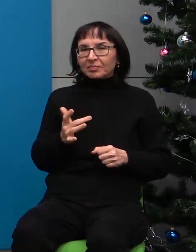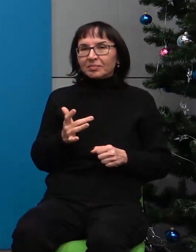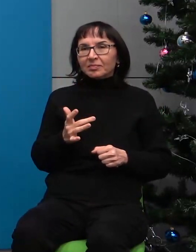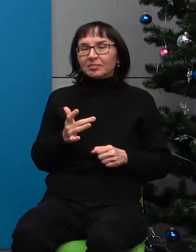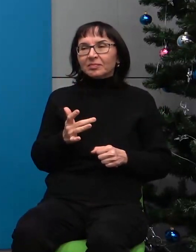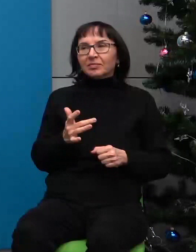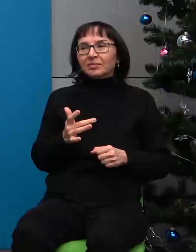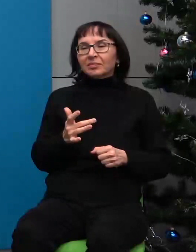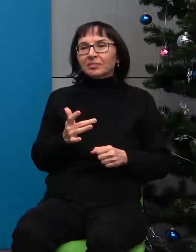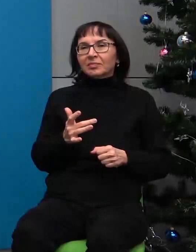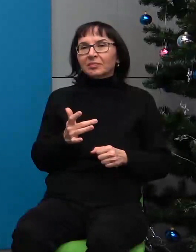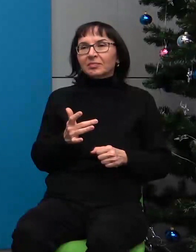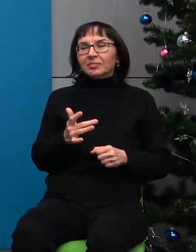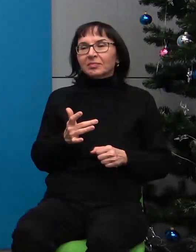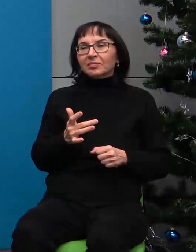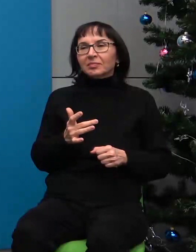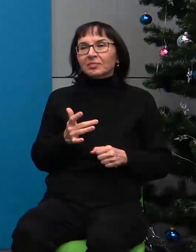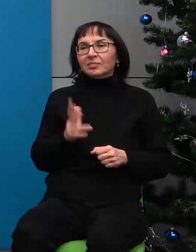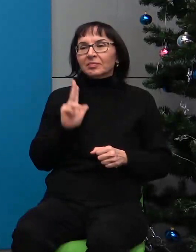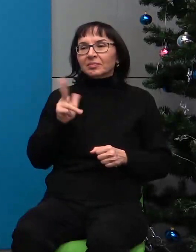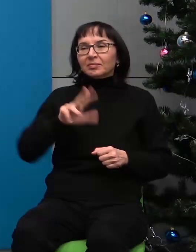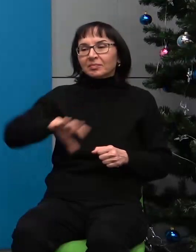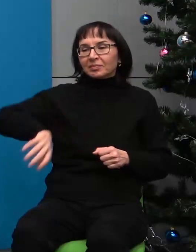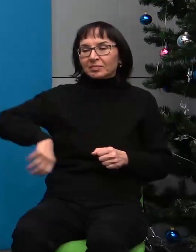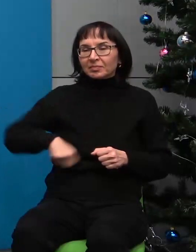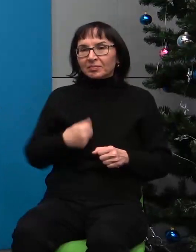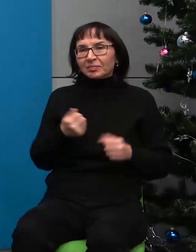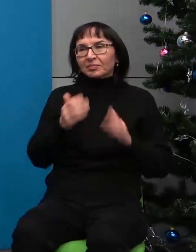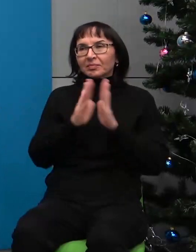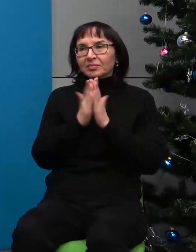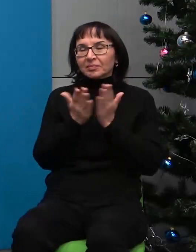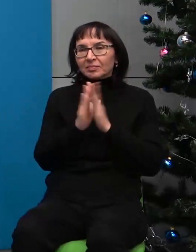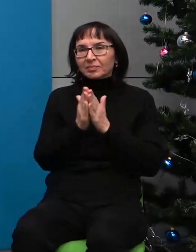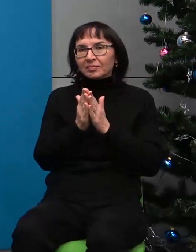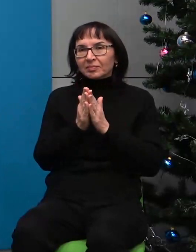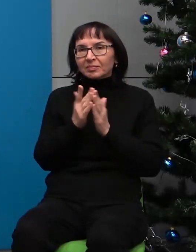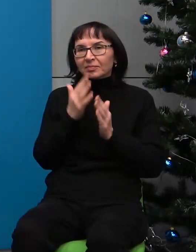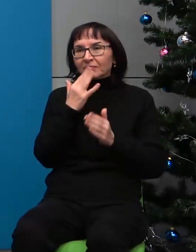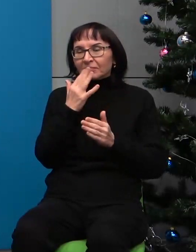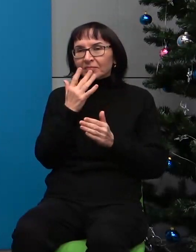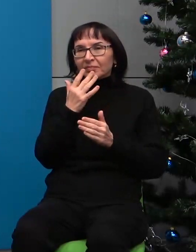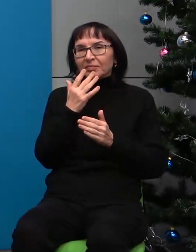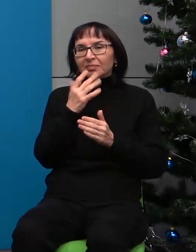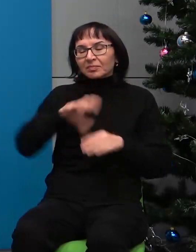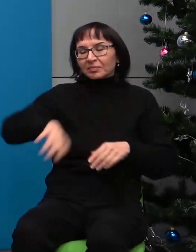i ktoś po prostu mi ukradł egzemplarz. Tak jak mówiłem państwu, że kradziono złego.